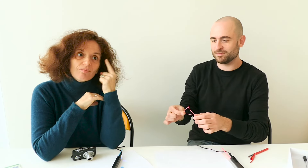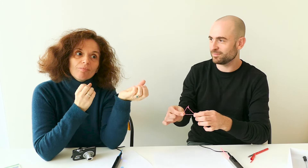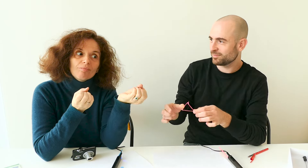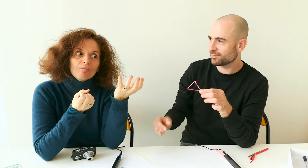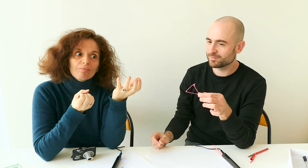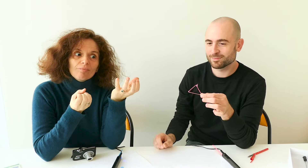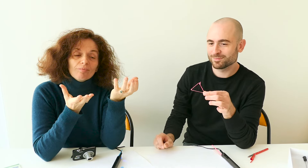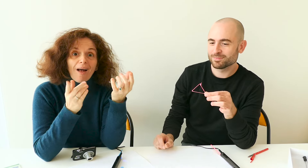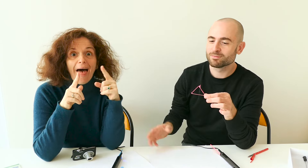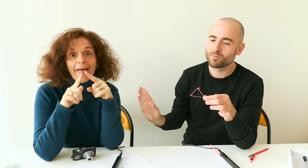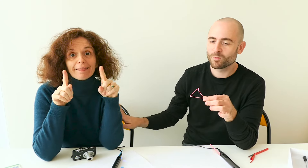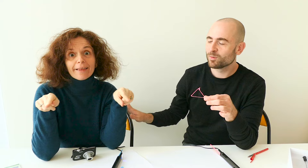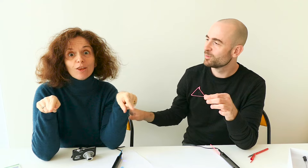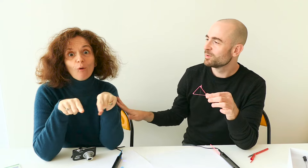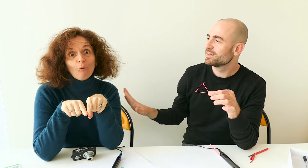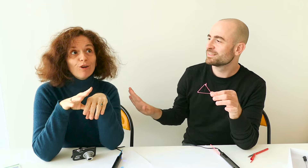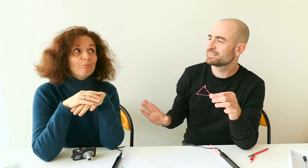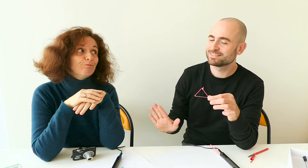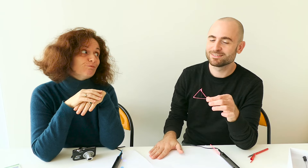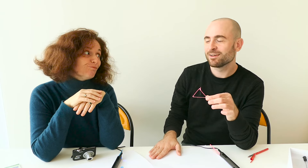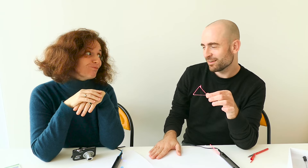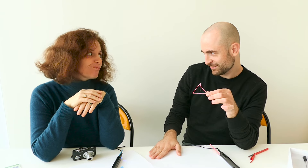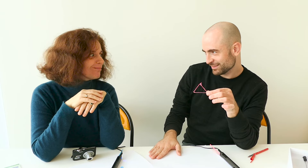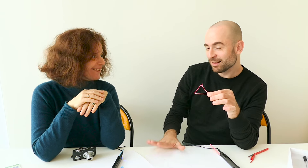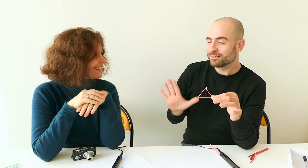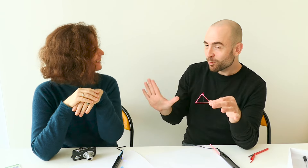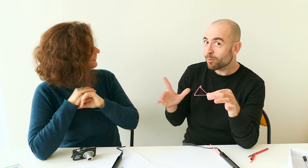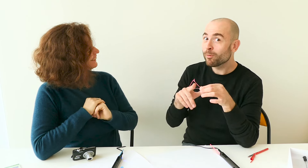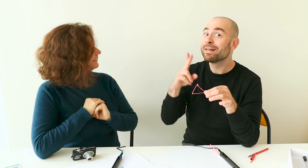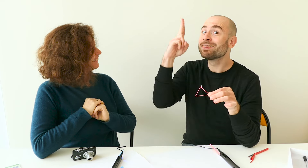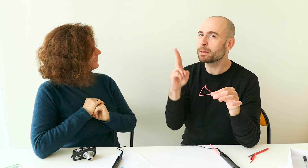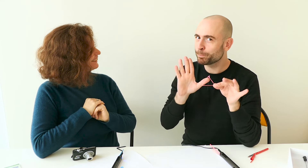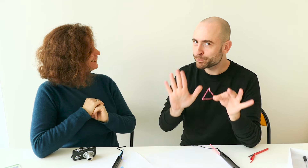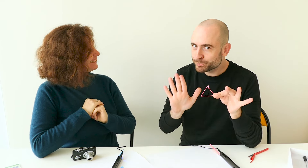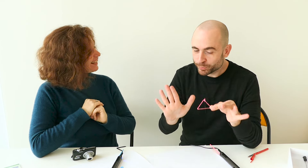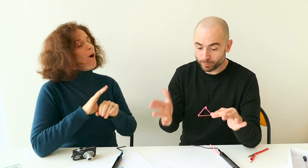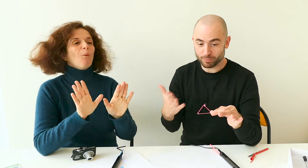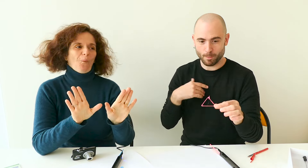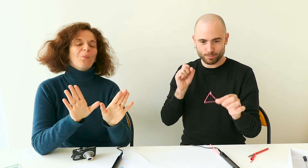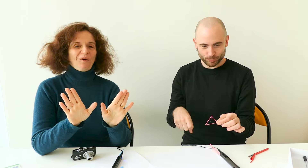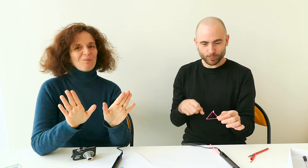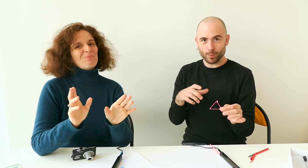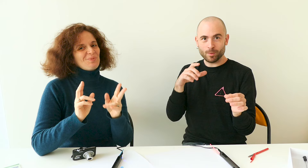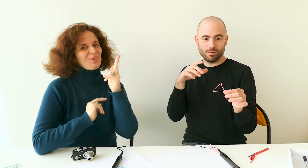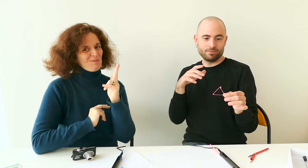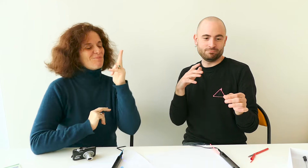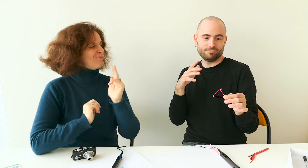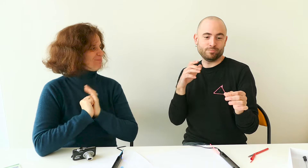Quelle créativité, un triangle ! Ce n'est que le début ! Bon d'accooord, c'est le début !